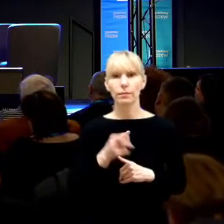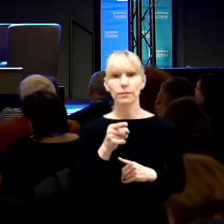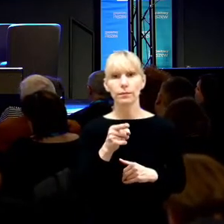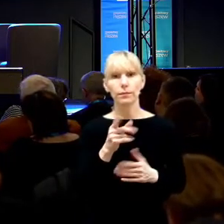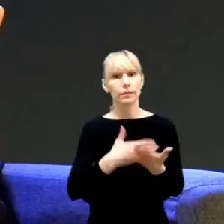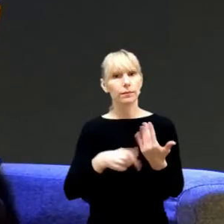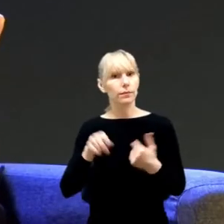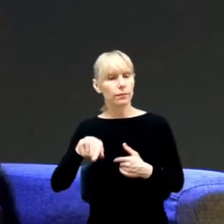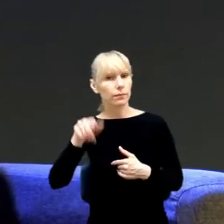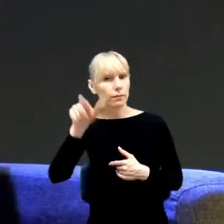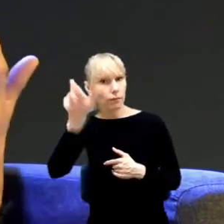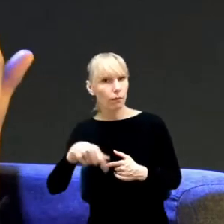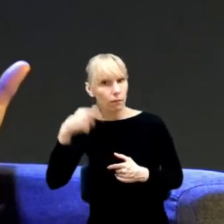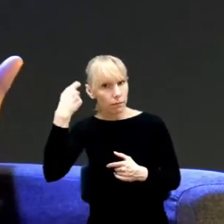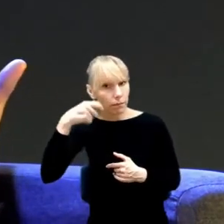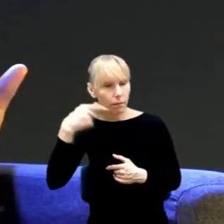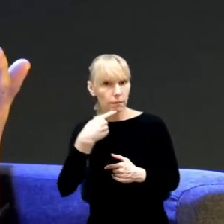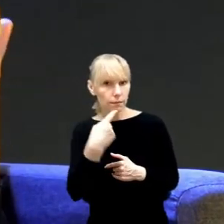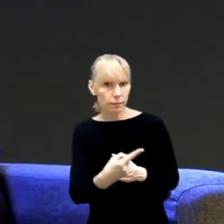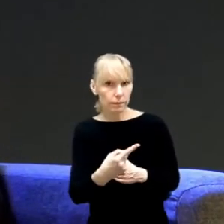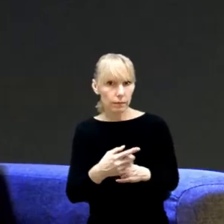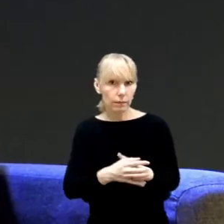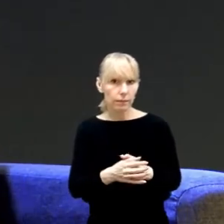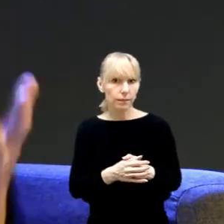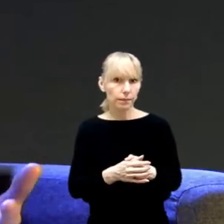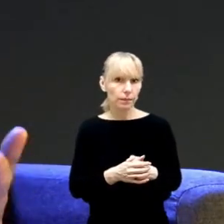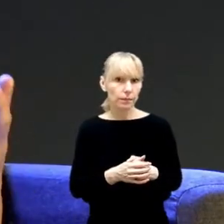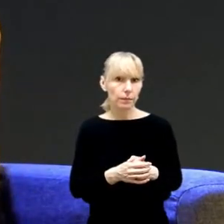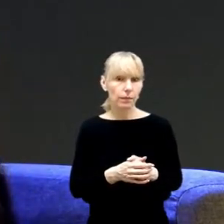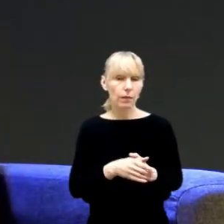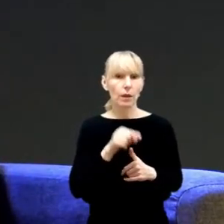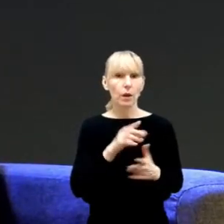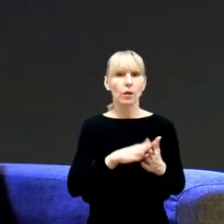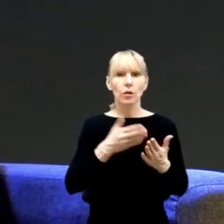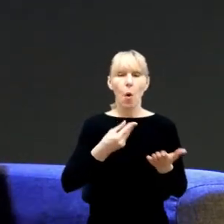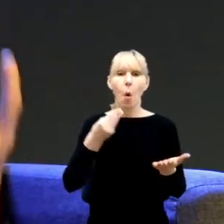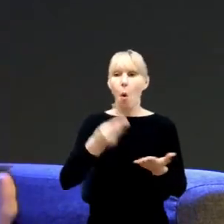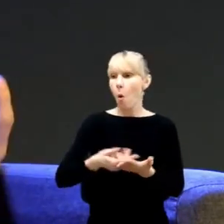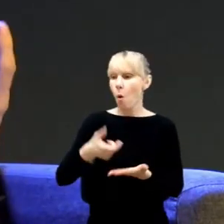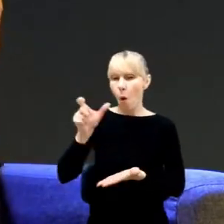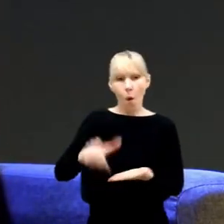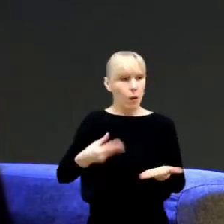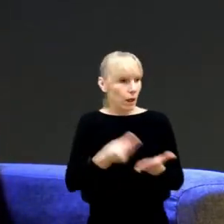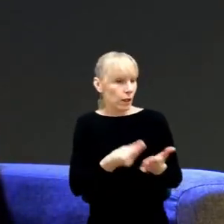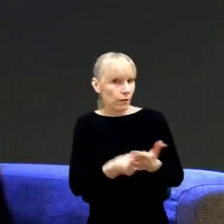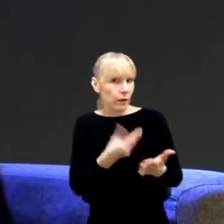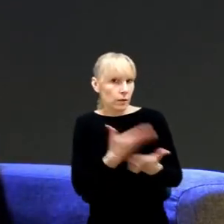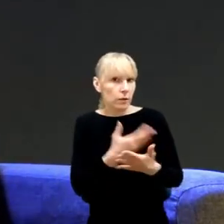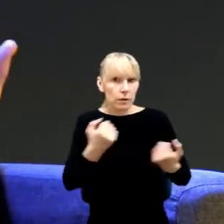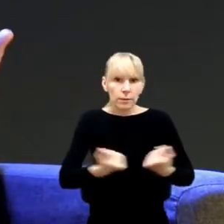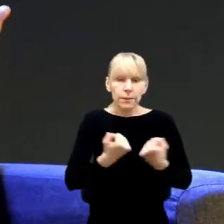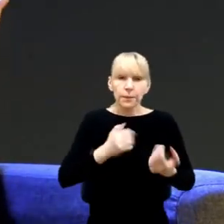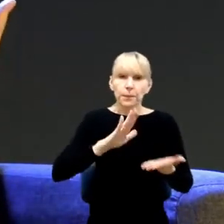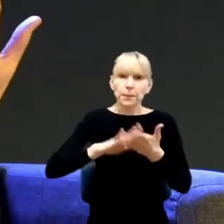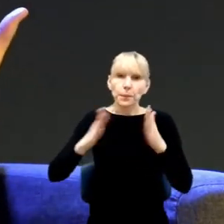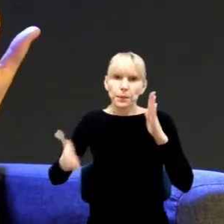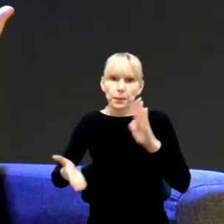Inwestor działający na rynku prywatnym